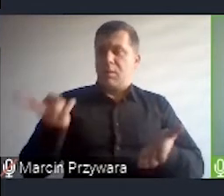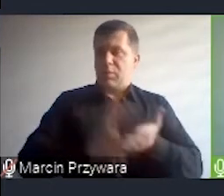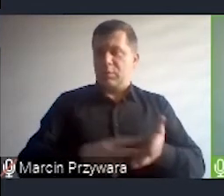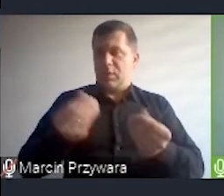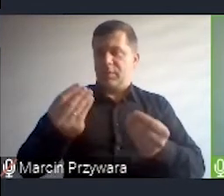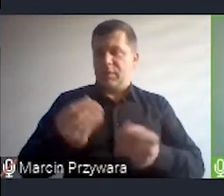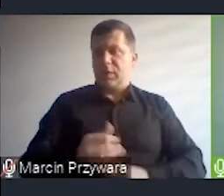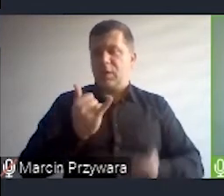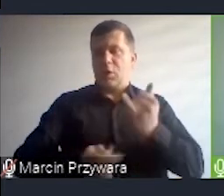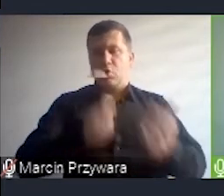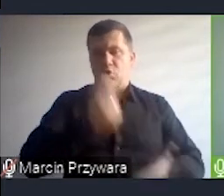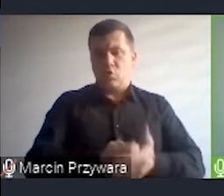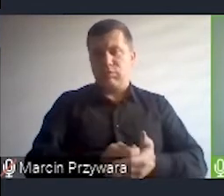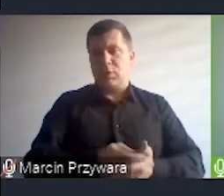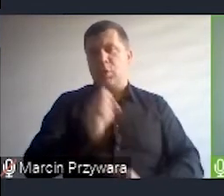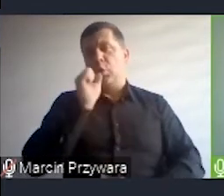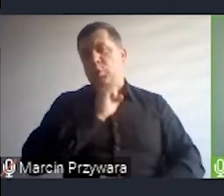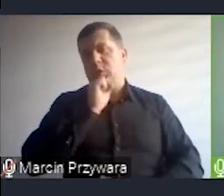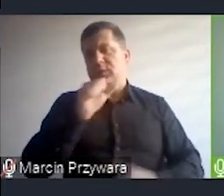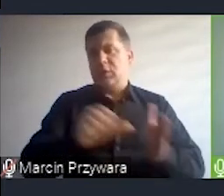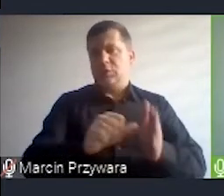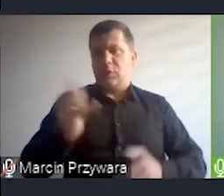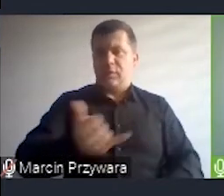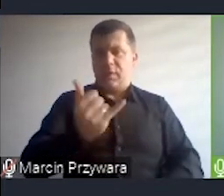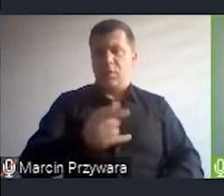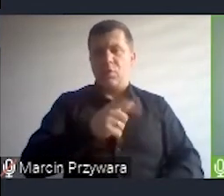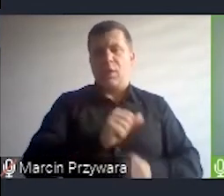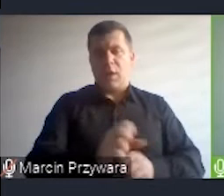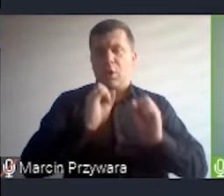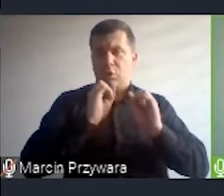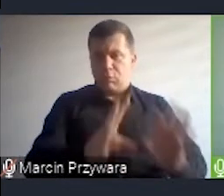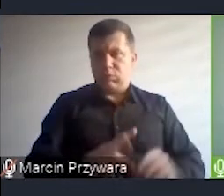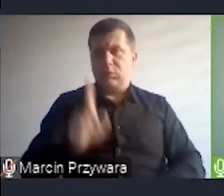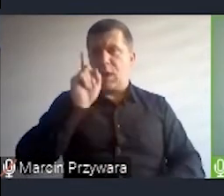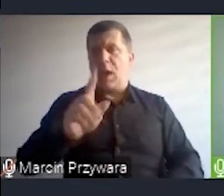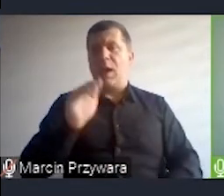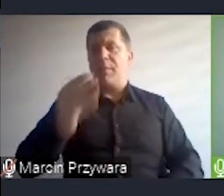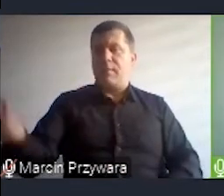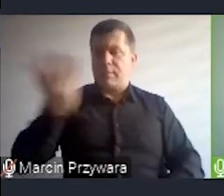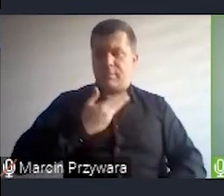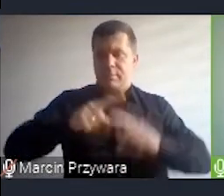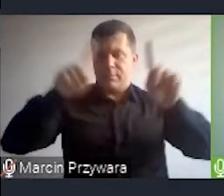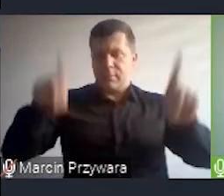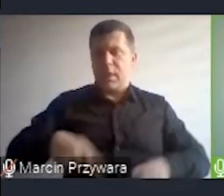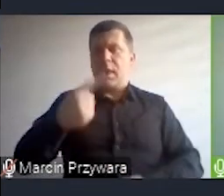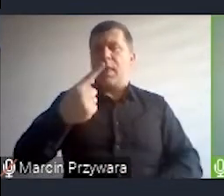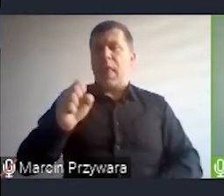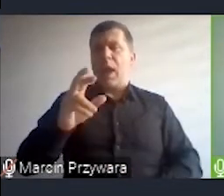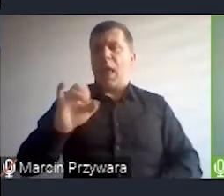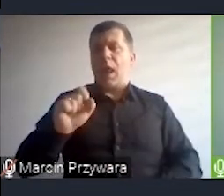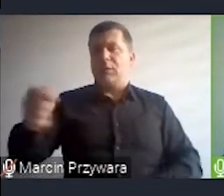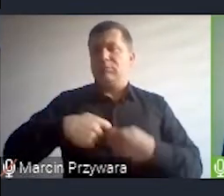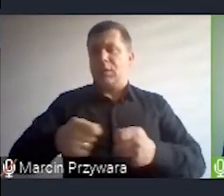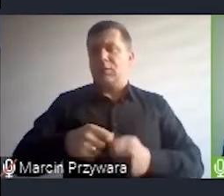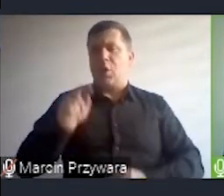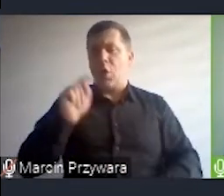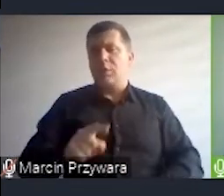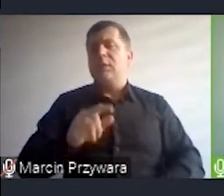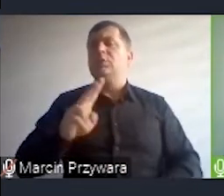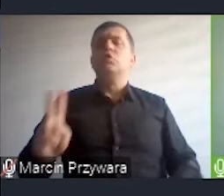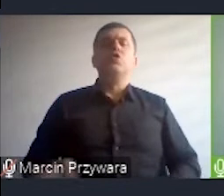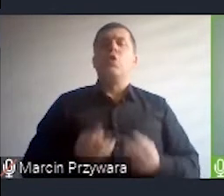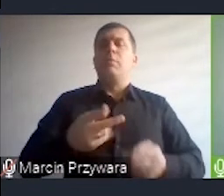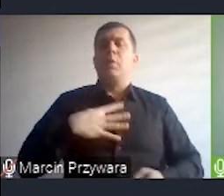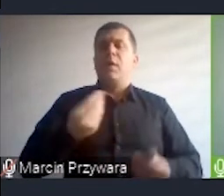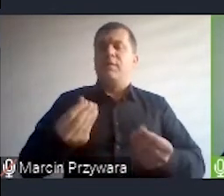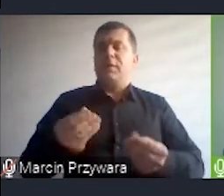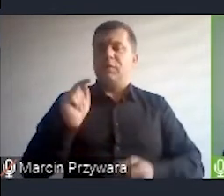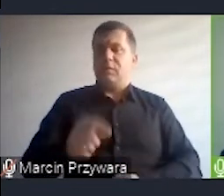Czyli jeśli kupujecie używany środek trwały – jest to dopuszczalne, ale musicie mieć deklarację sprzedawcy z jakiś środków był finansowany